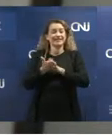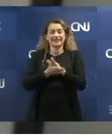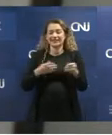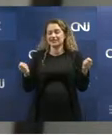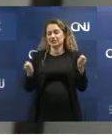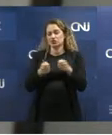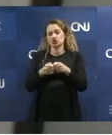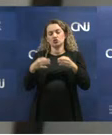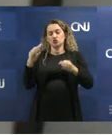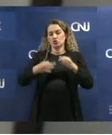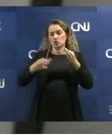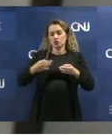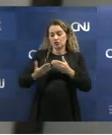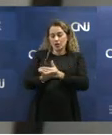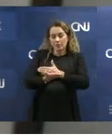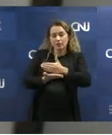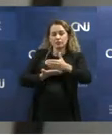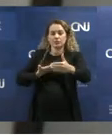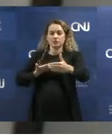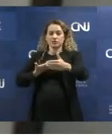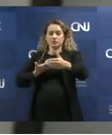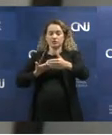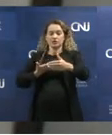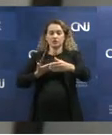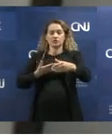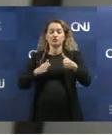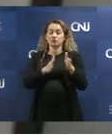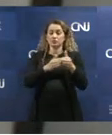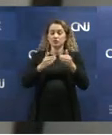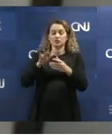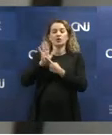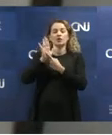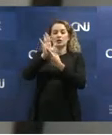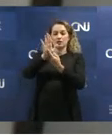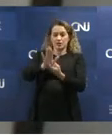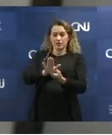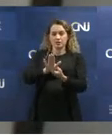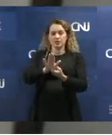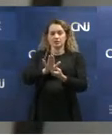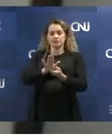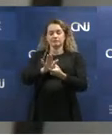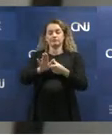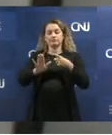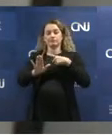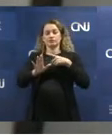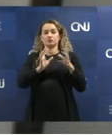causa para prosseguimento da pretensão apresentada pela douta corregedoria. E o que se requer.